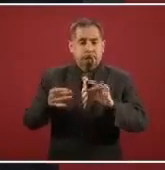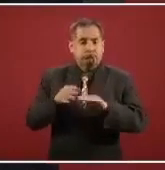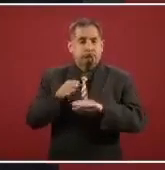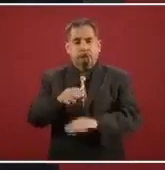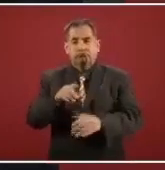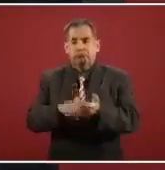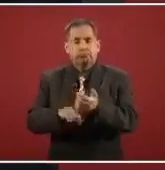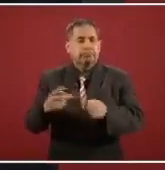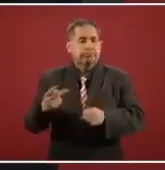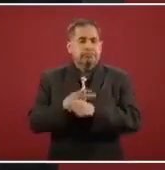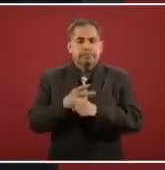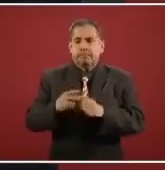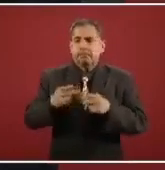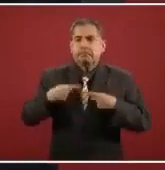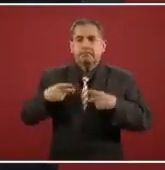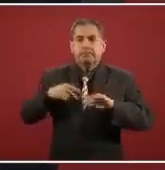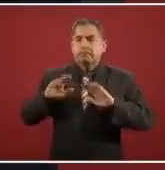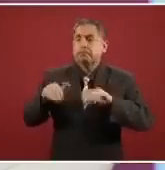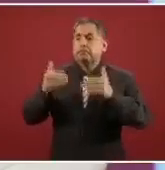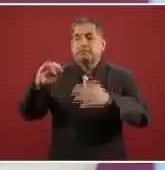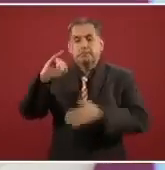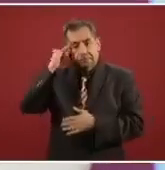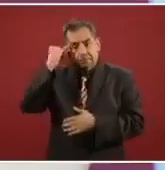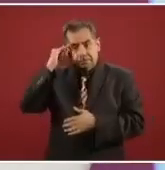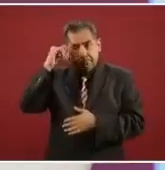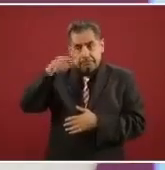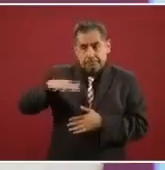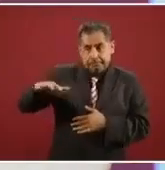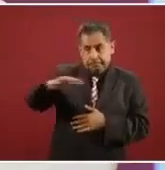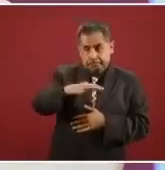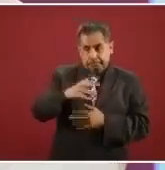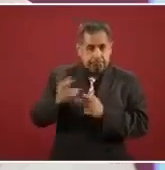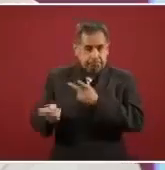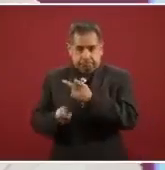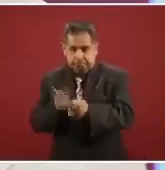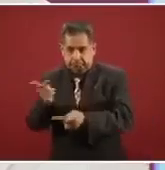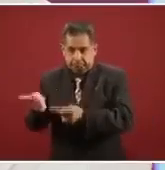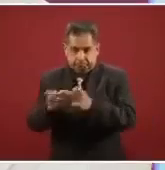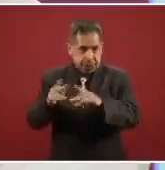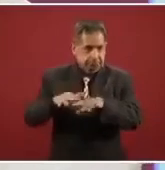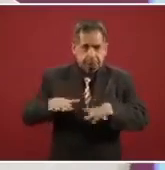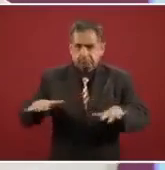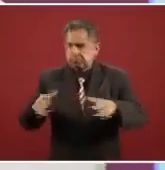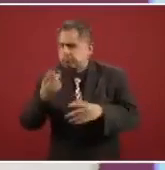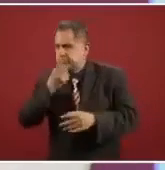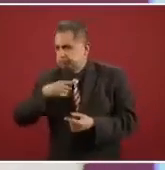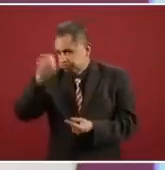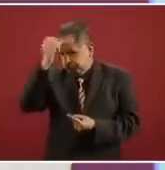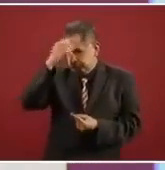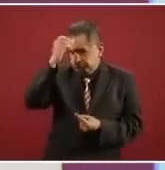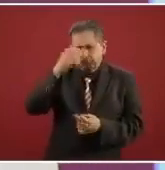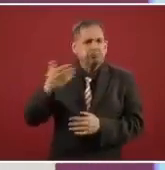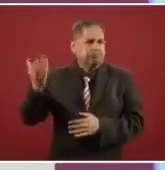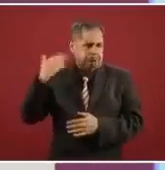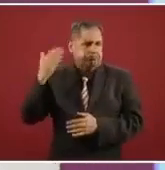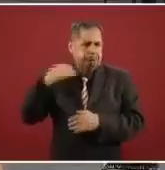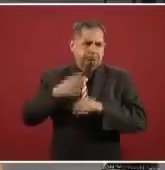la consulta indígena, que como fue debidamente informado a cada uno de ustedes, el día 15